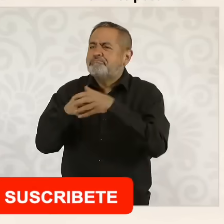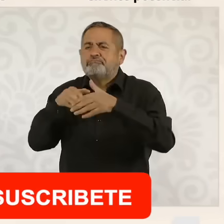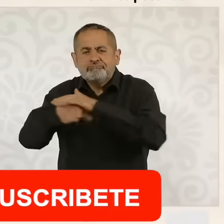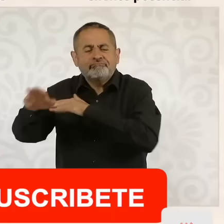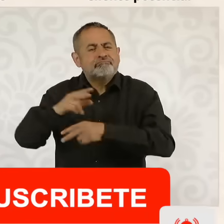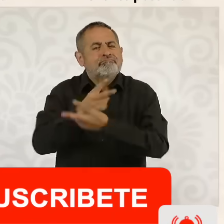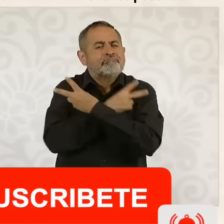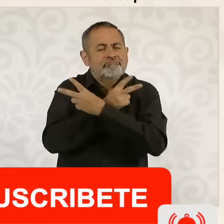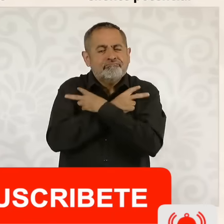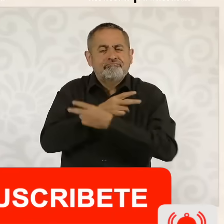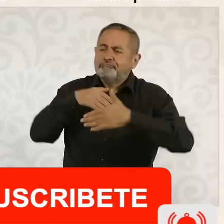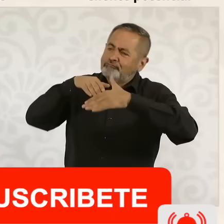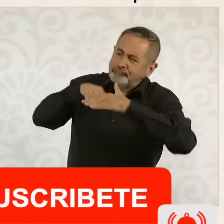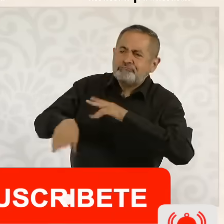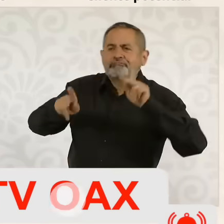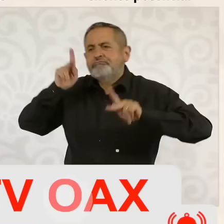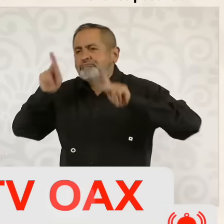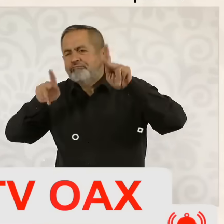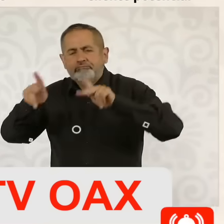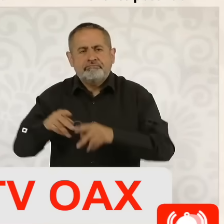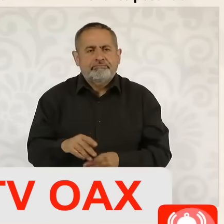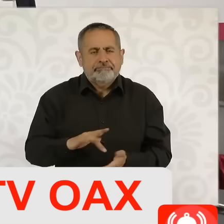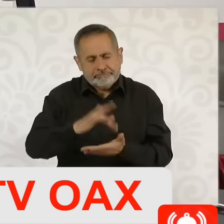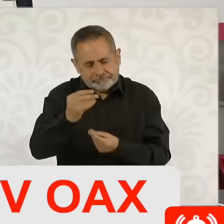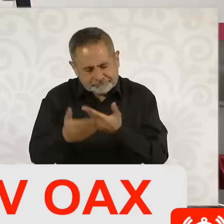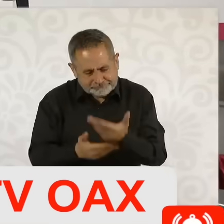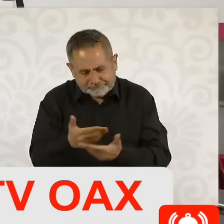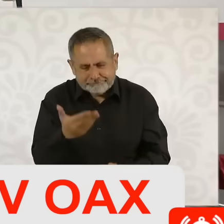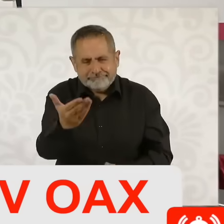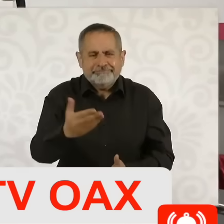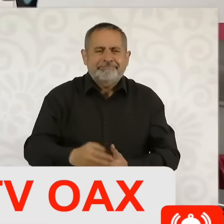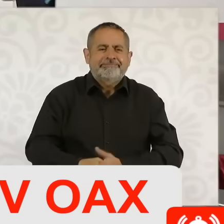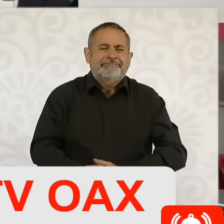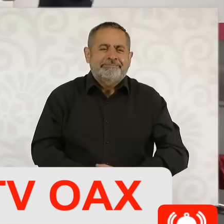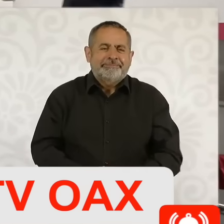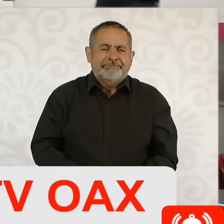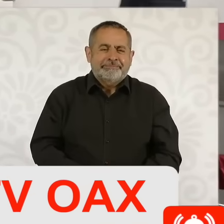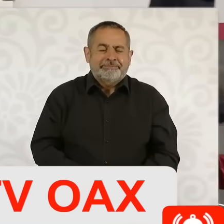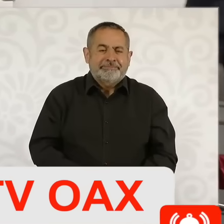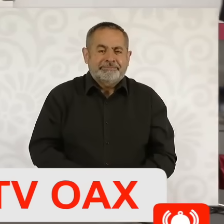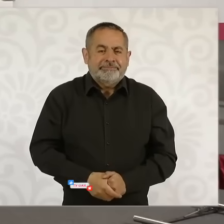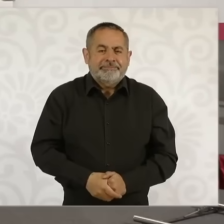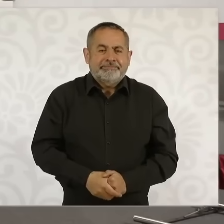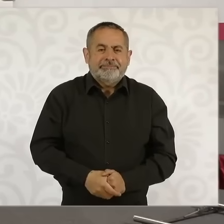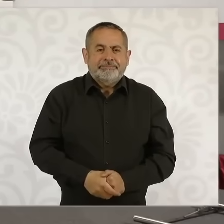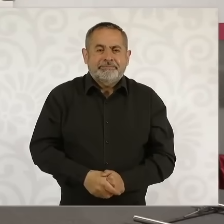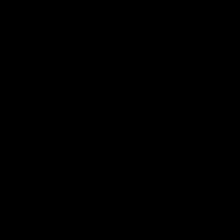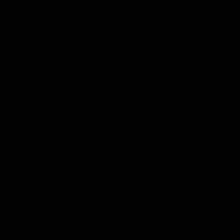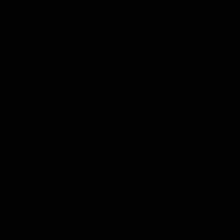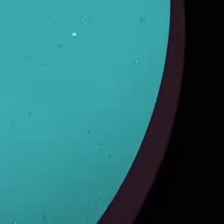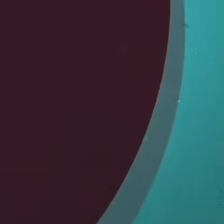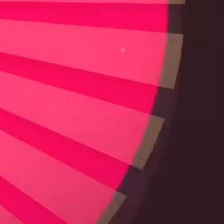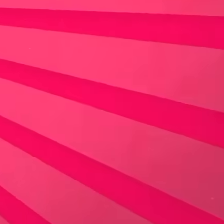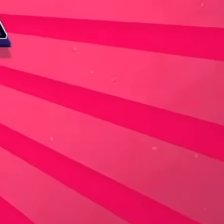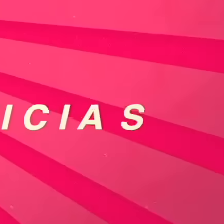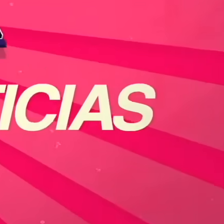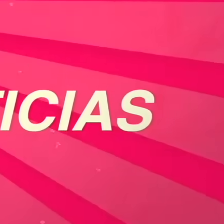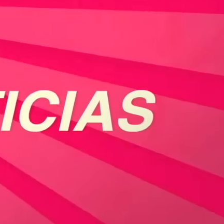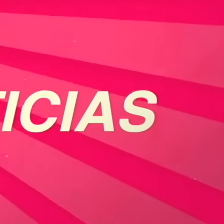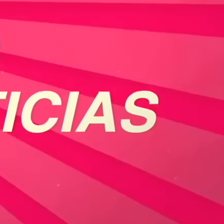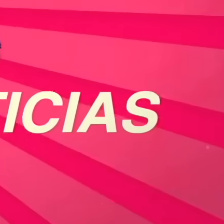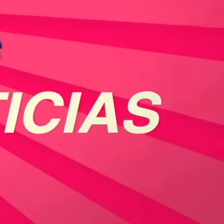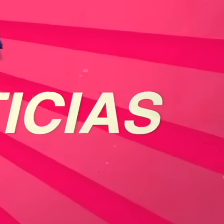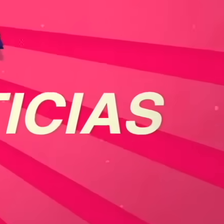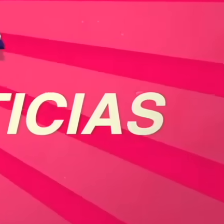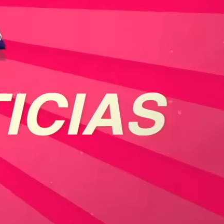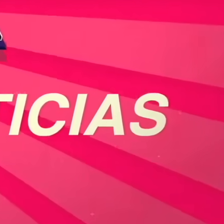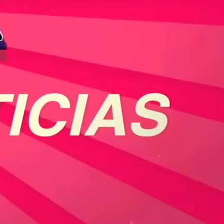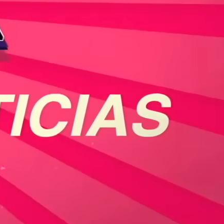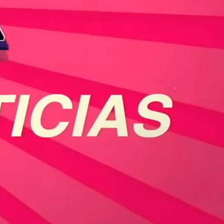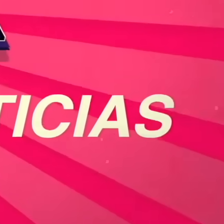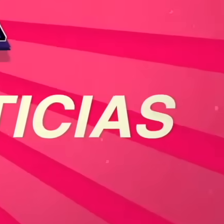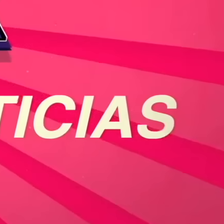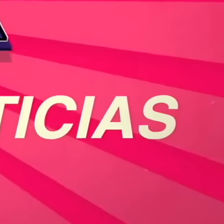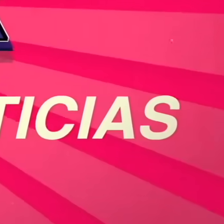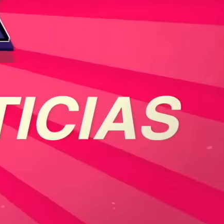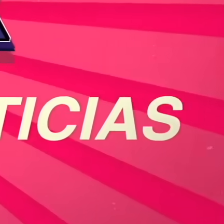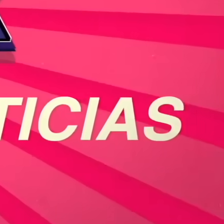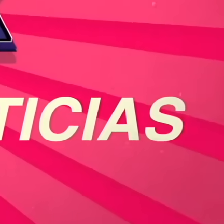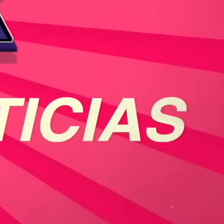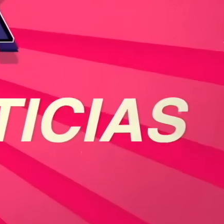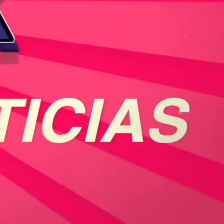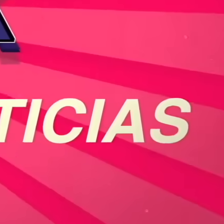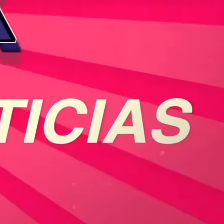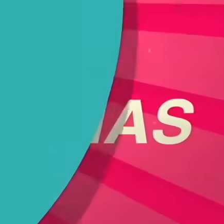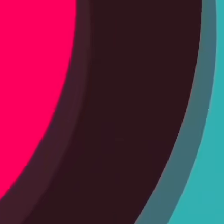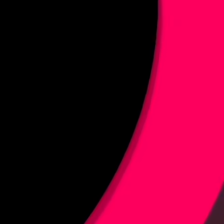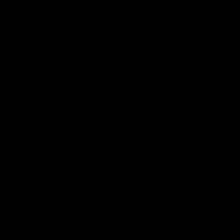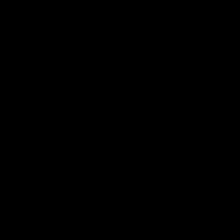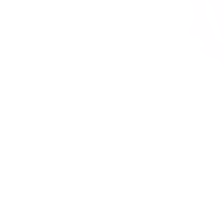de verano. Muchas gracias. sus órdenes. Gracias, señora presidente. Muchas gracias.